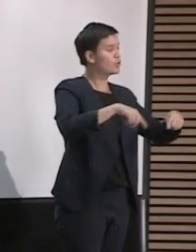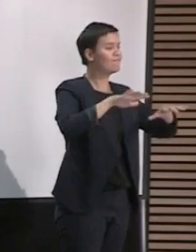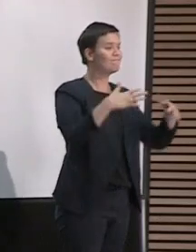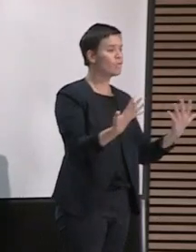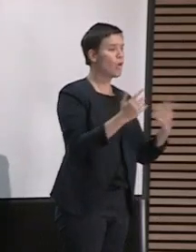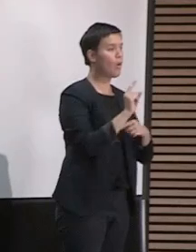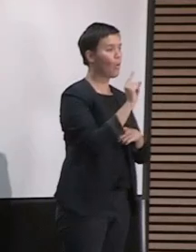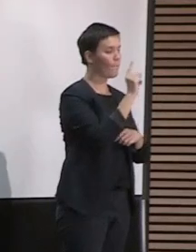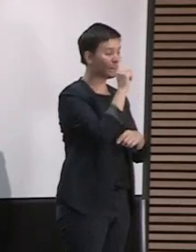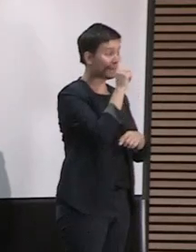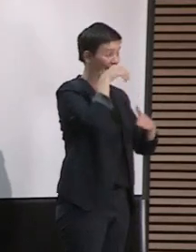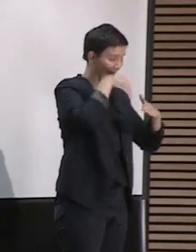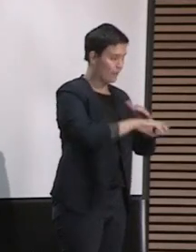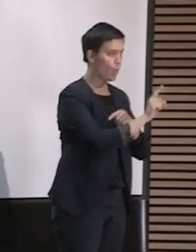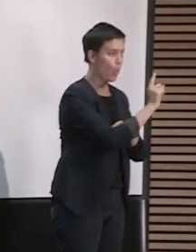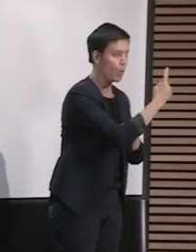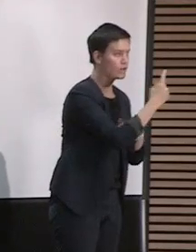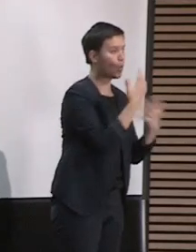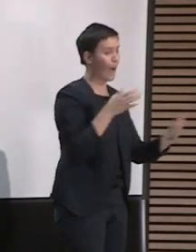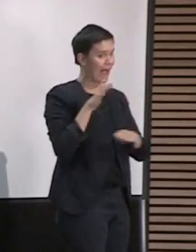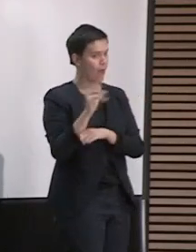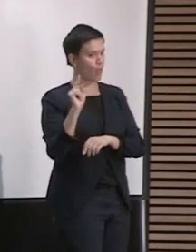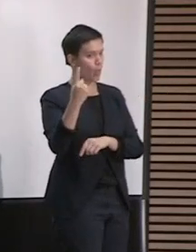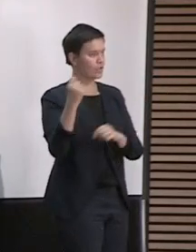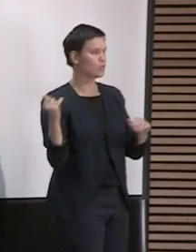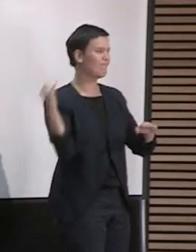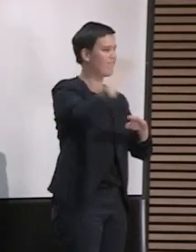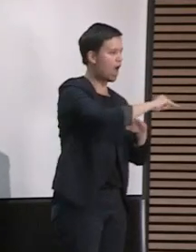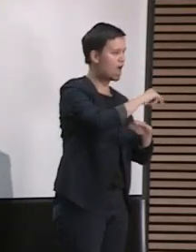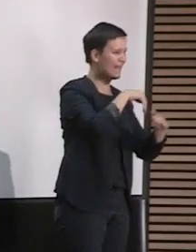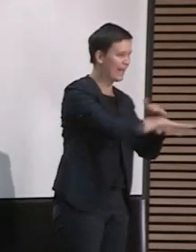kiko. I korero te minita ki a ratau kaore ratou e mohio ki te